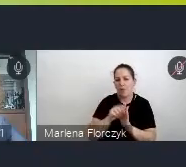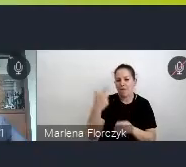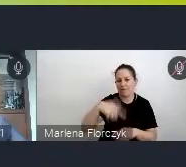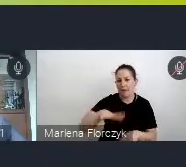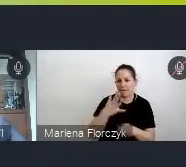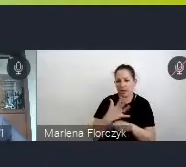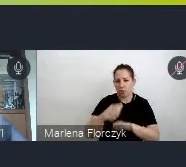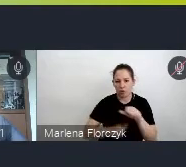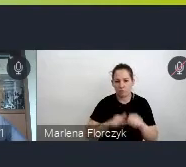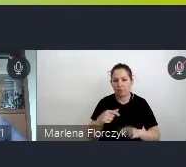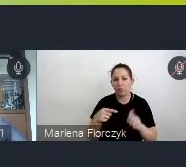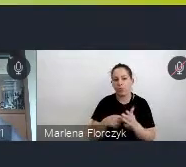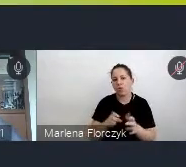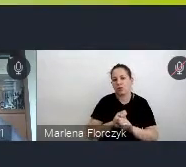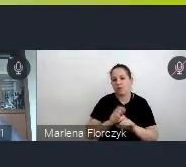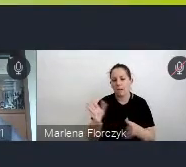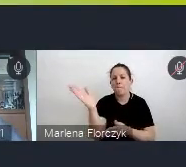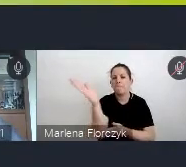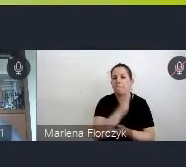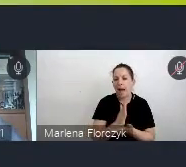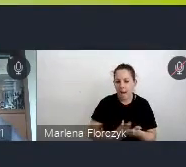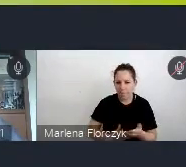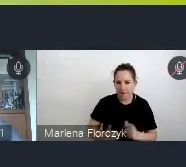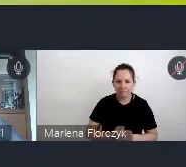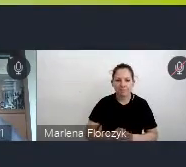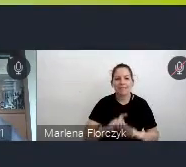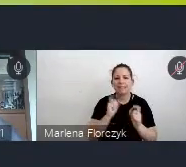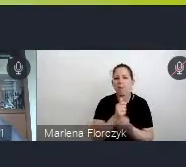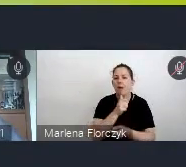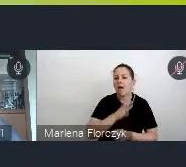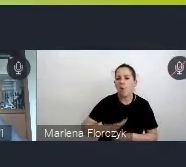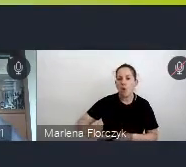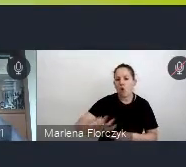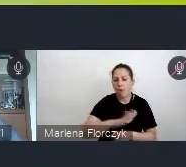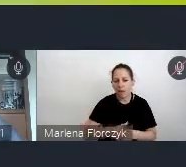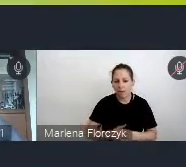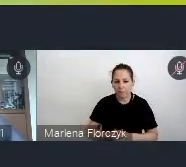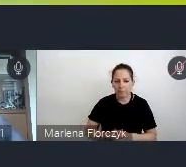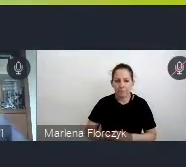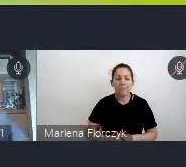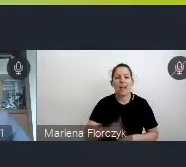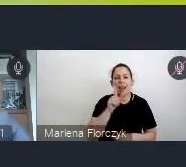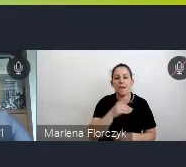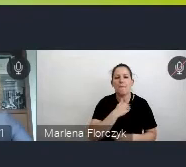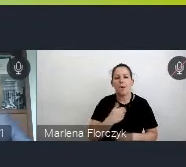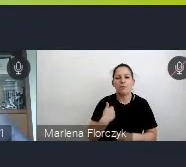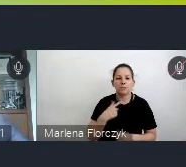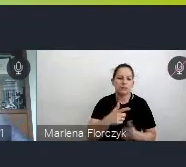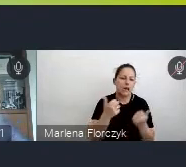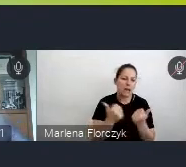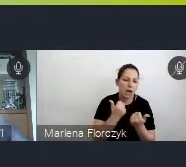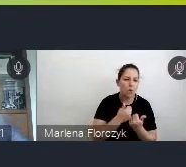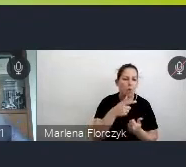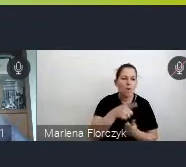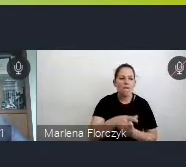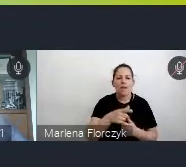Tutaj oczywiście mapka całej Europy, ale z Polski to Kraków, Łódź, Rzeszów, Warszawa oraz Wrocław.